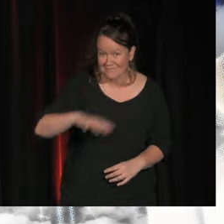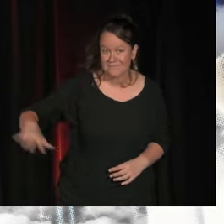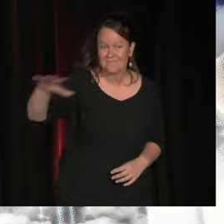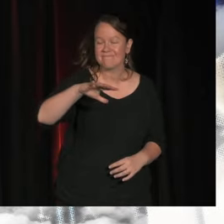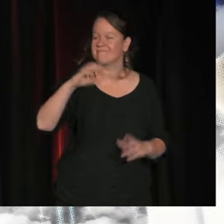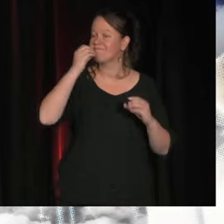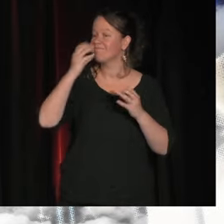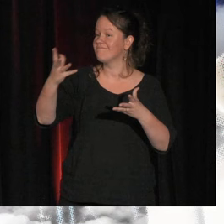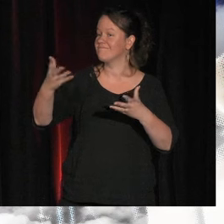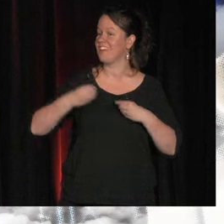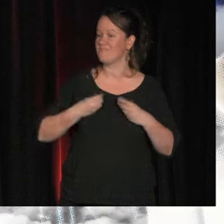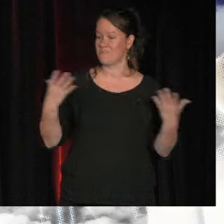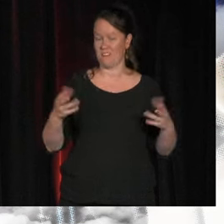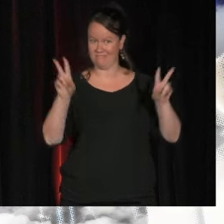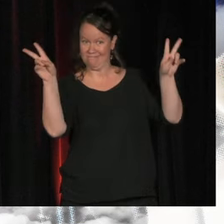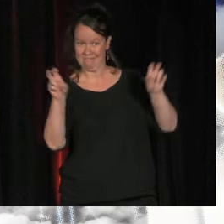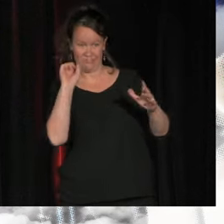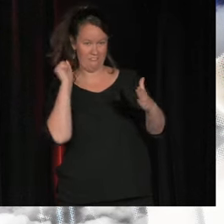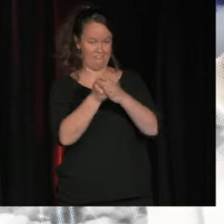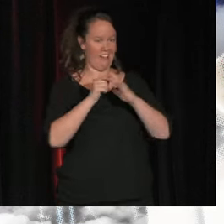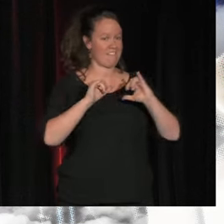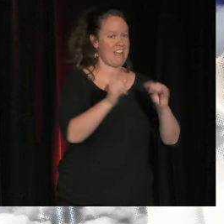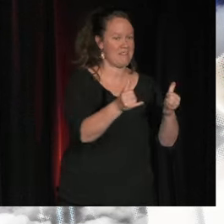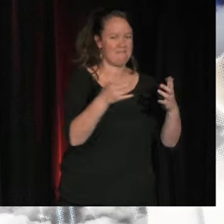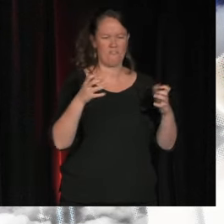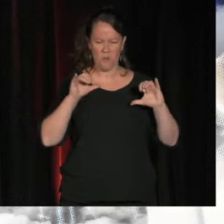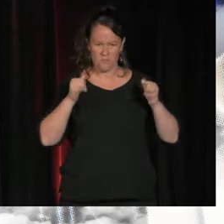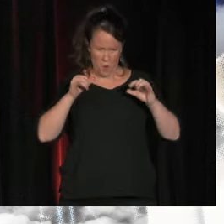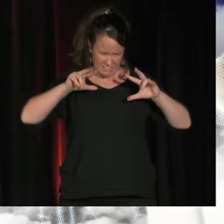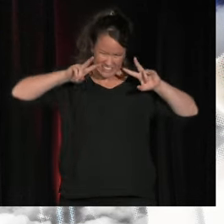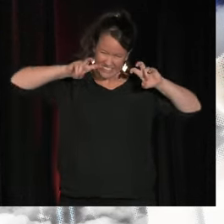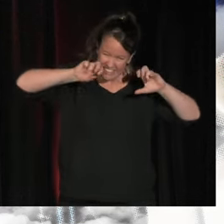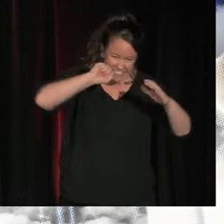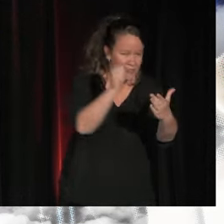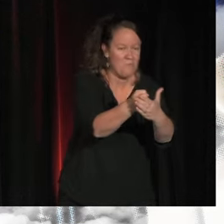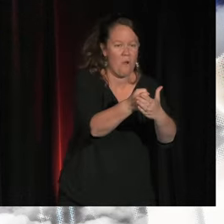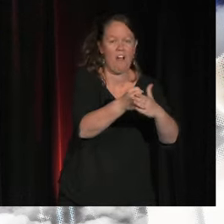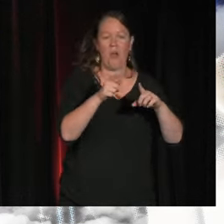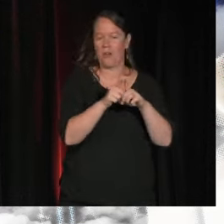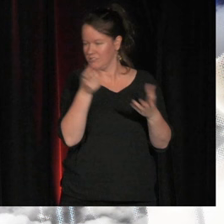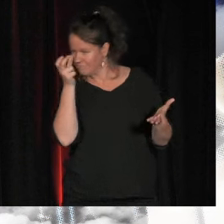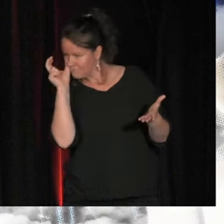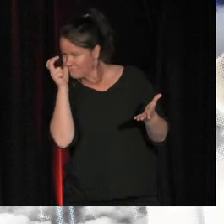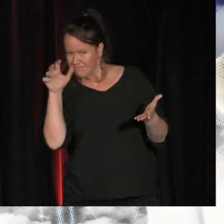Bienvenue dans Fin du Game, l'émission qui va au bout des jeux et qui garde toujours un œil sur le payload. Le payload, c'est (le Patreon).